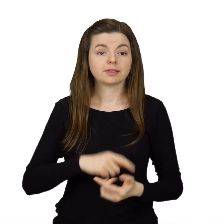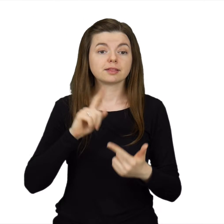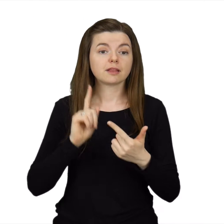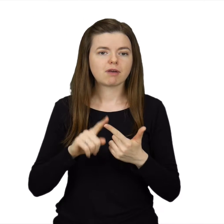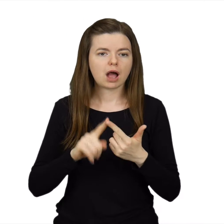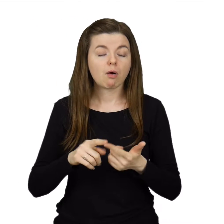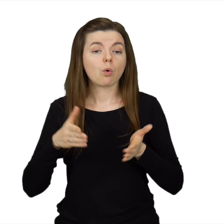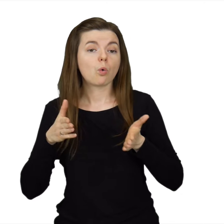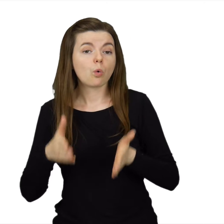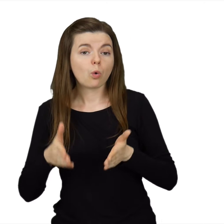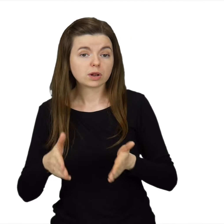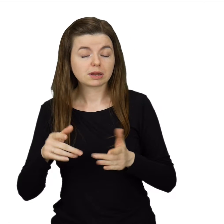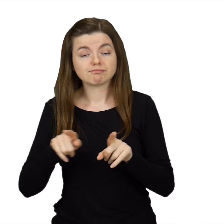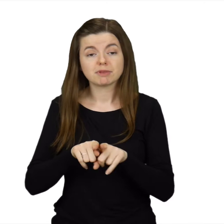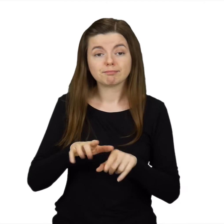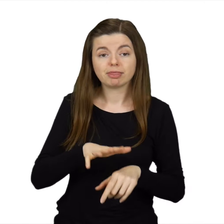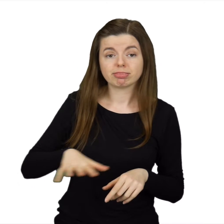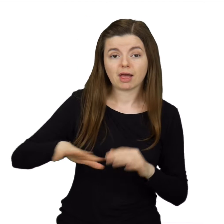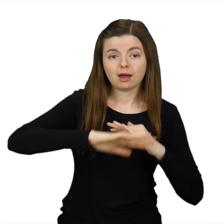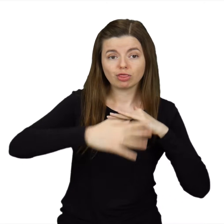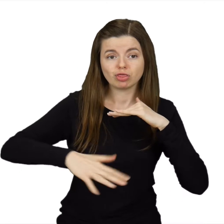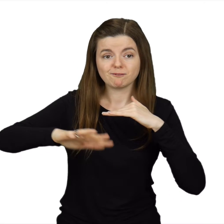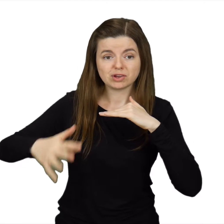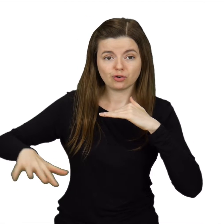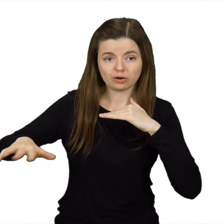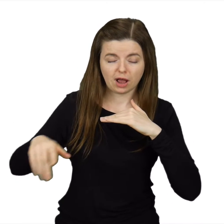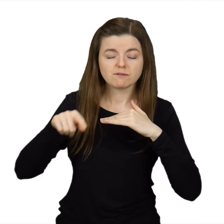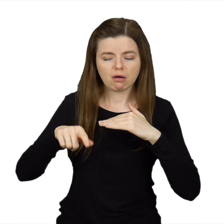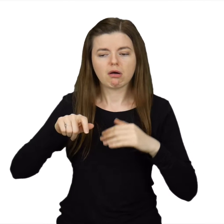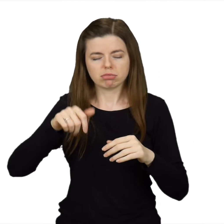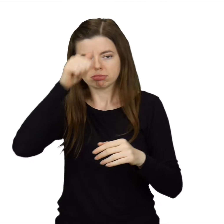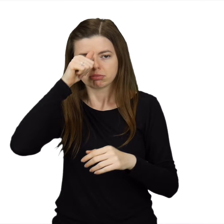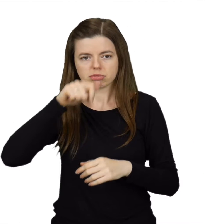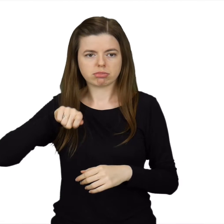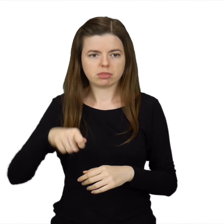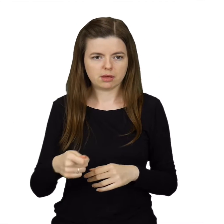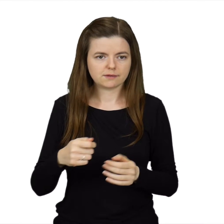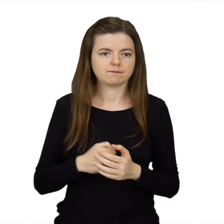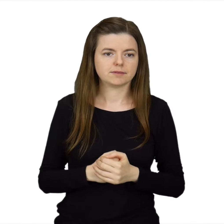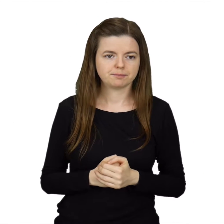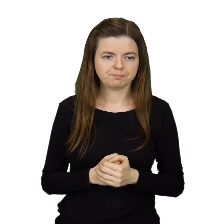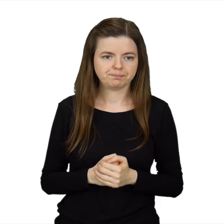nazewnictwo ulic i obiektów fizjograficznych,